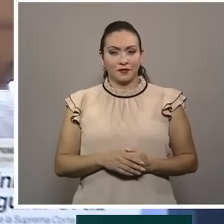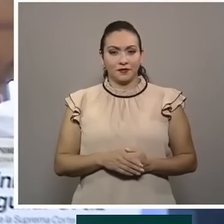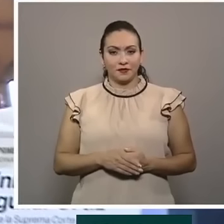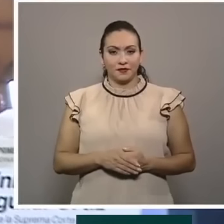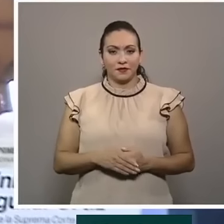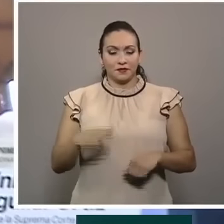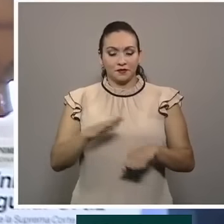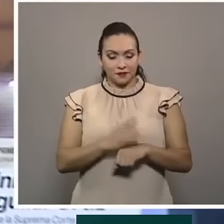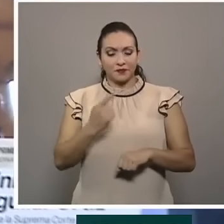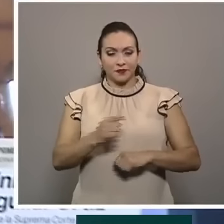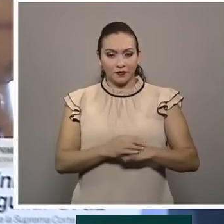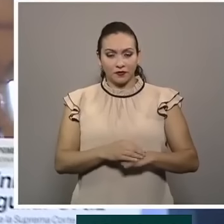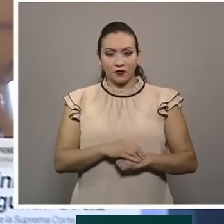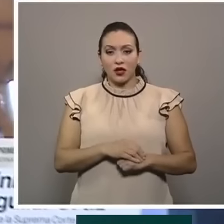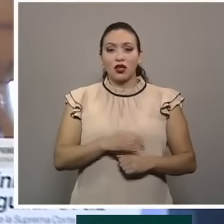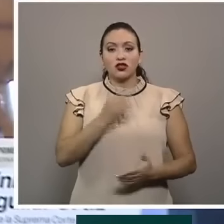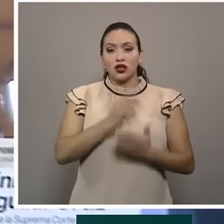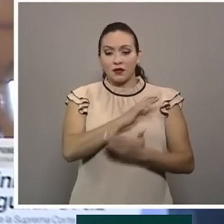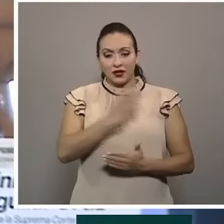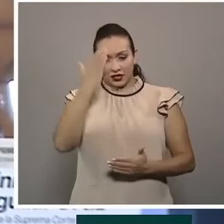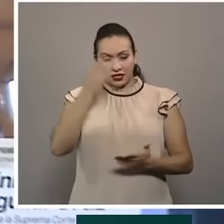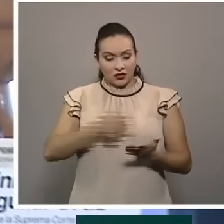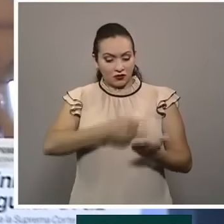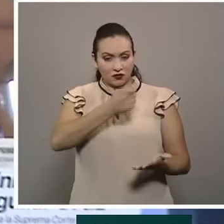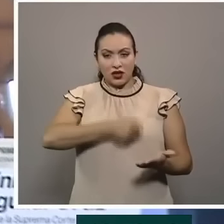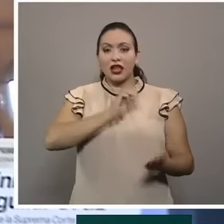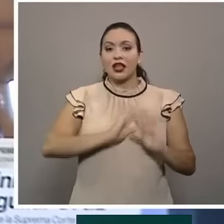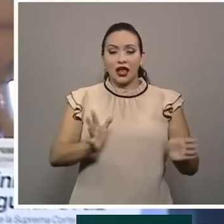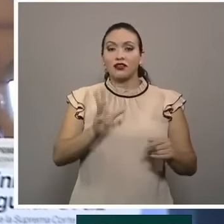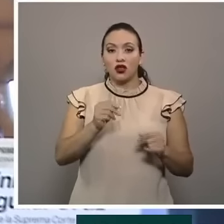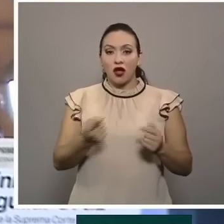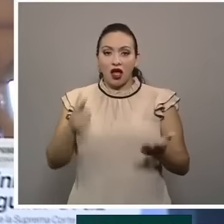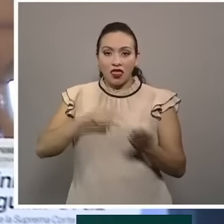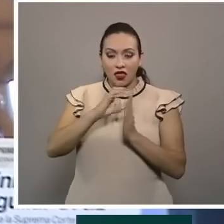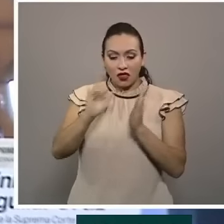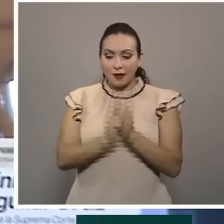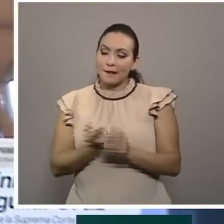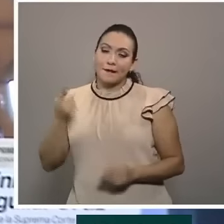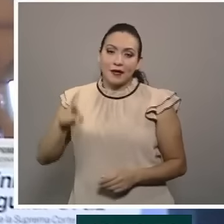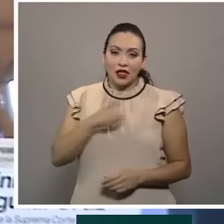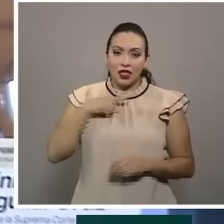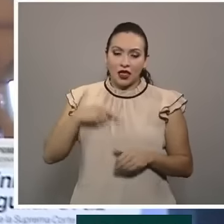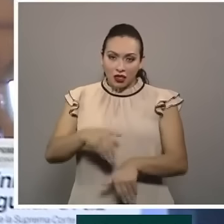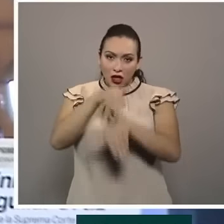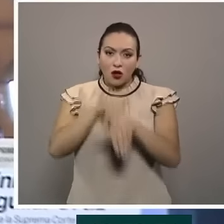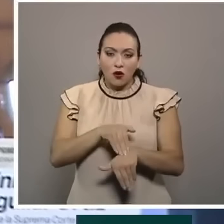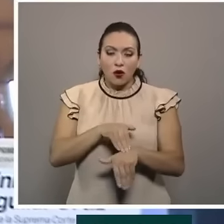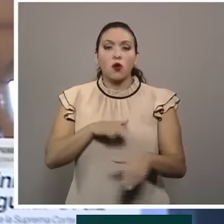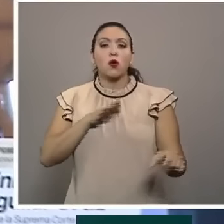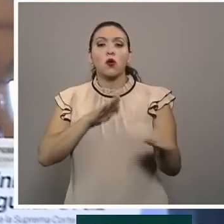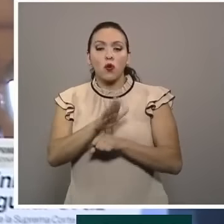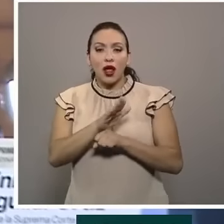reconocimiento declarativo, sino de un mandato estructural de armonización legislativa, incluso